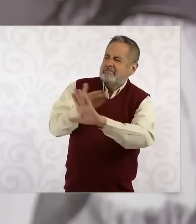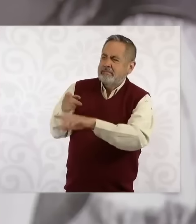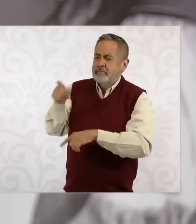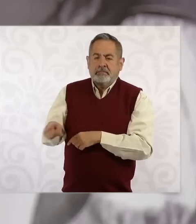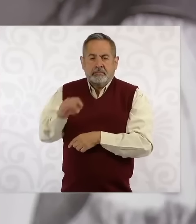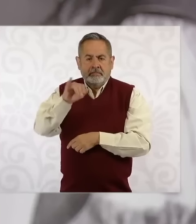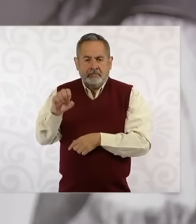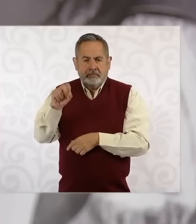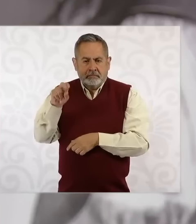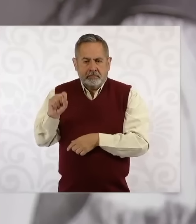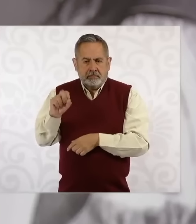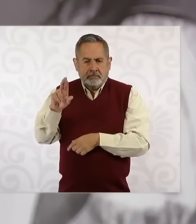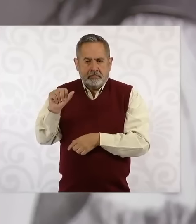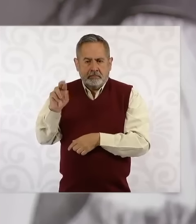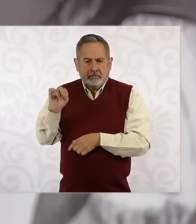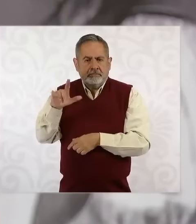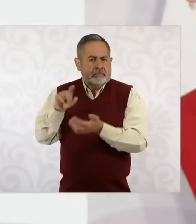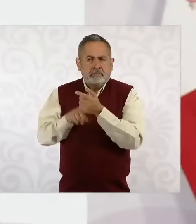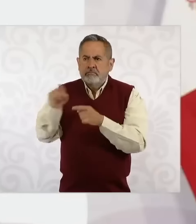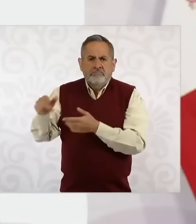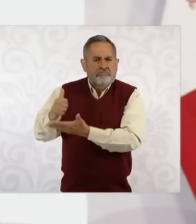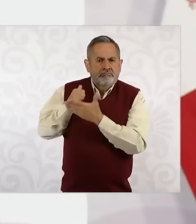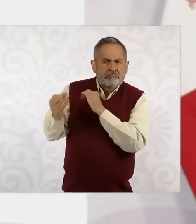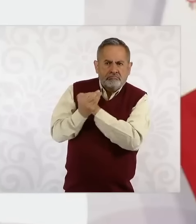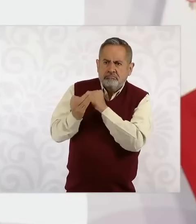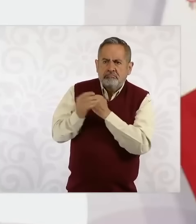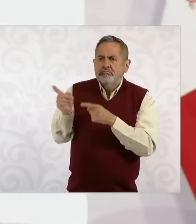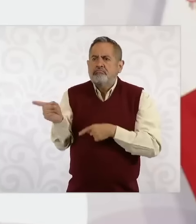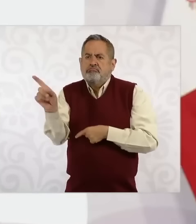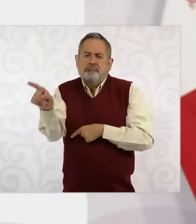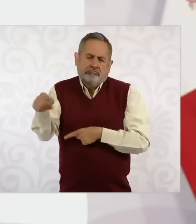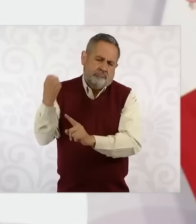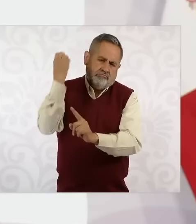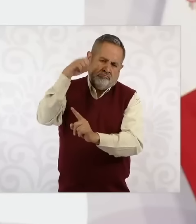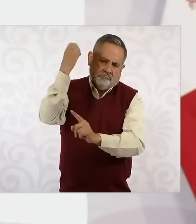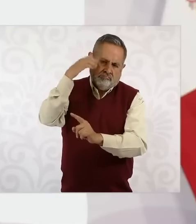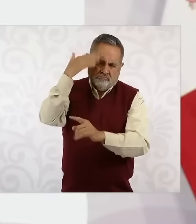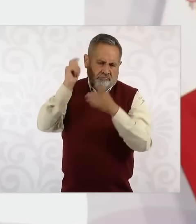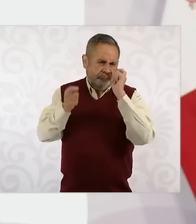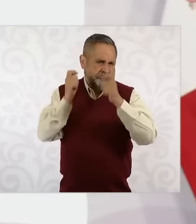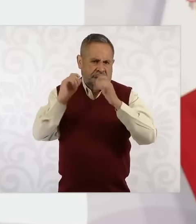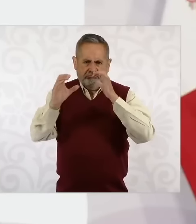ayuda mucho con los medios alternativos, eh, pues por su experiencia y comunicación y forma parte